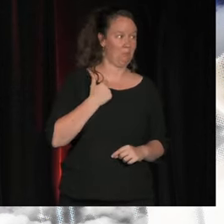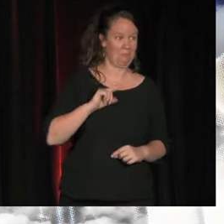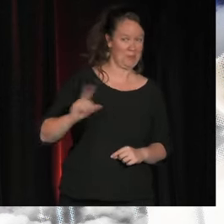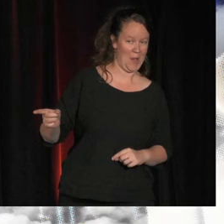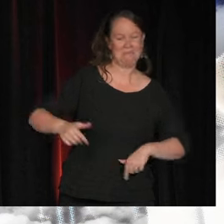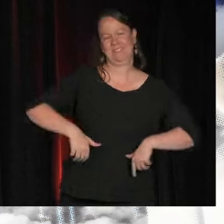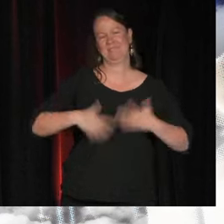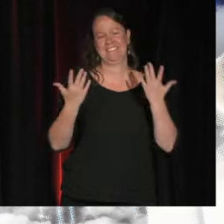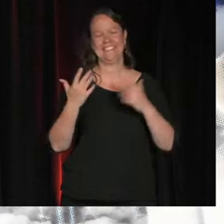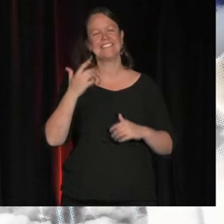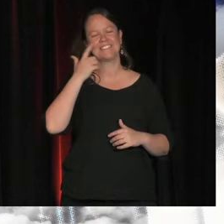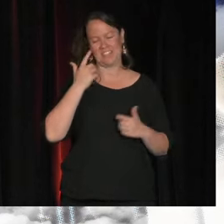On se retrouve juste après ça.